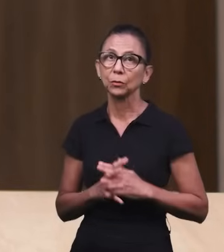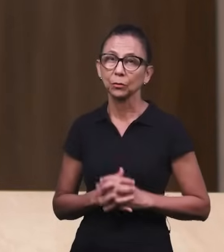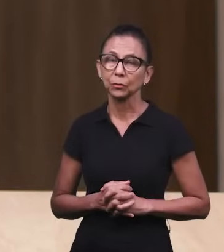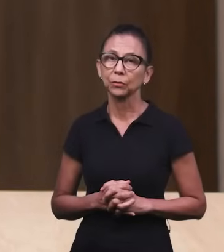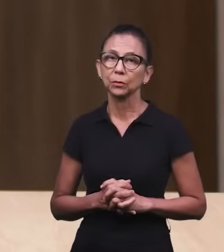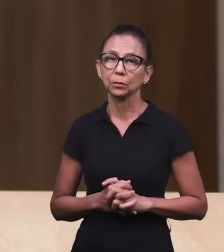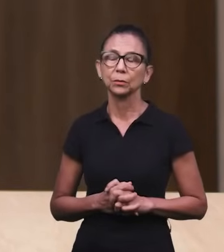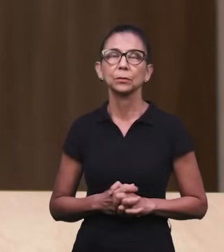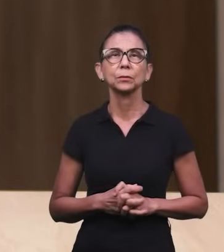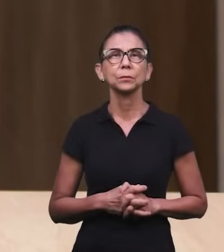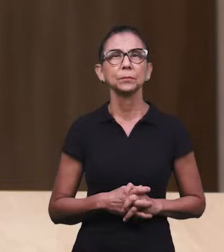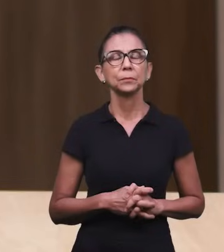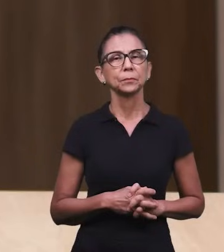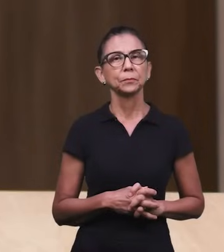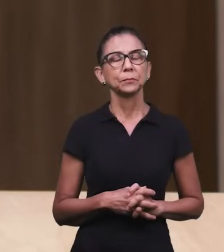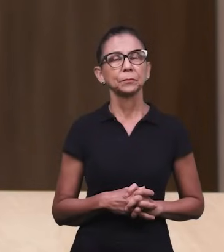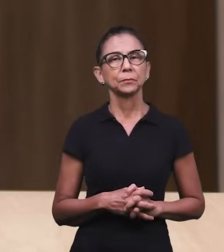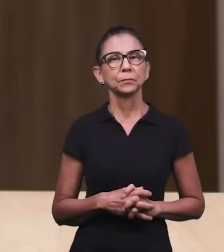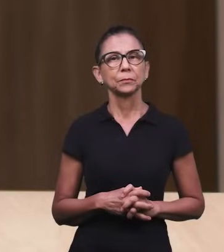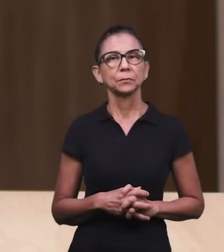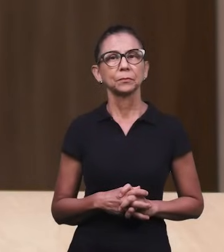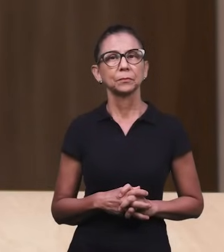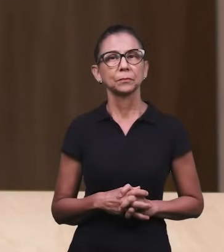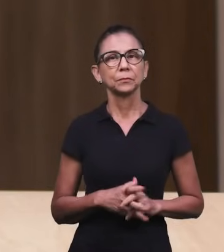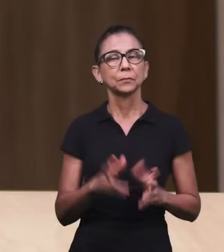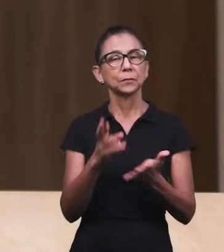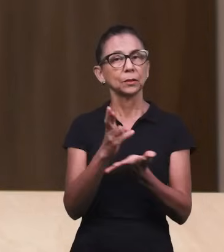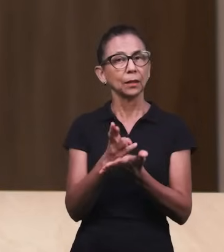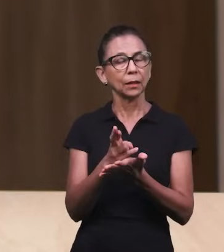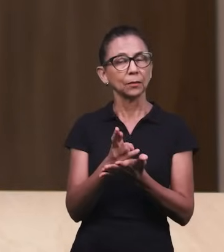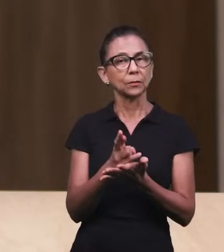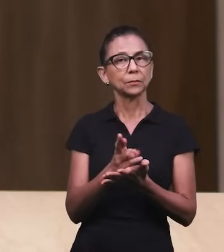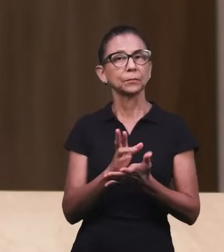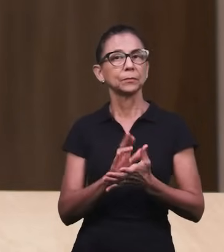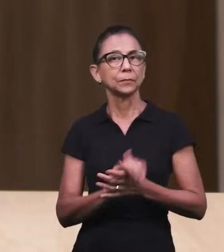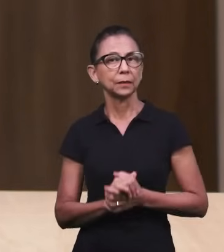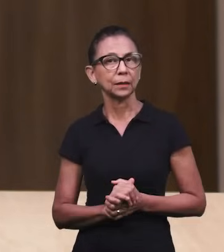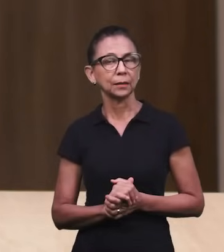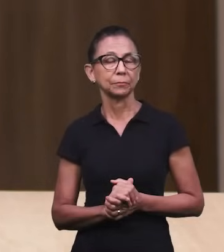de quem que vai lançar o Arqueiro que vai lançar a flecha Os filhos vão uma hora vão vão desgarrar da